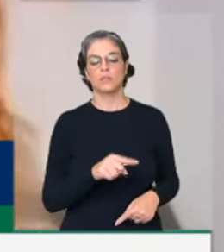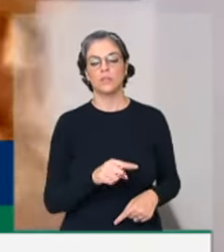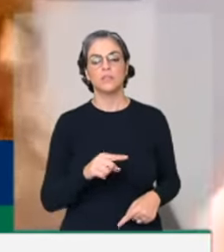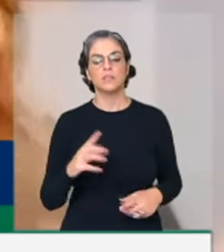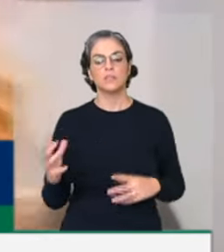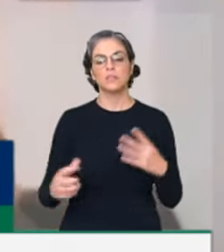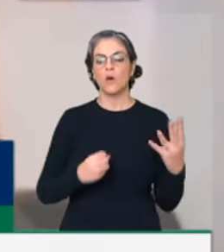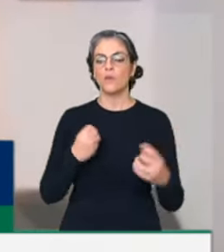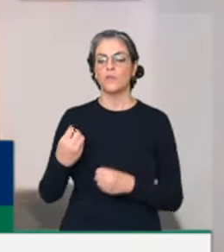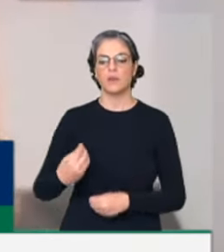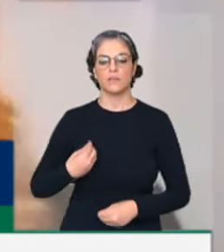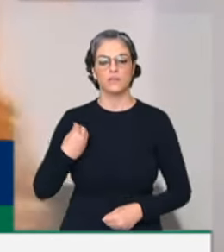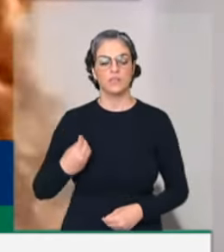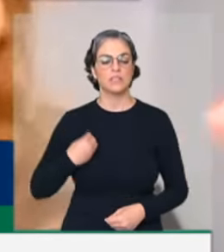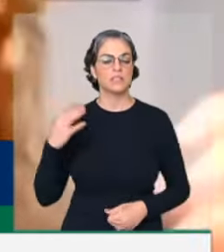QUE A GENTE POSSA SEGUIR RUMO AO SOCIALISMO QUE VOCÊ SEMPRE